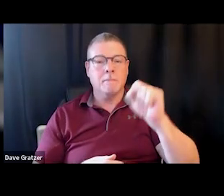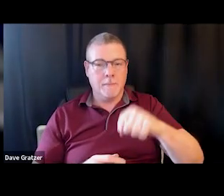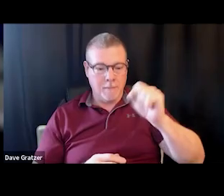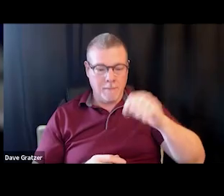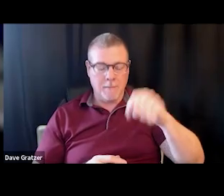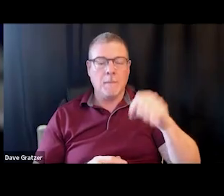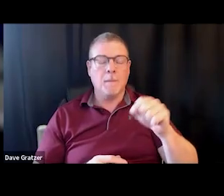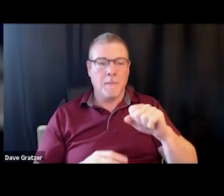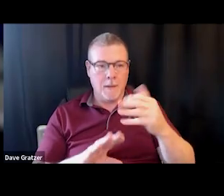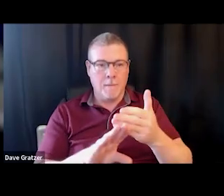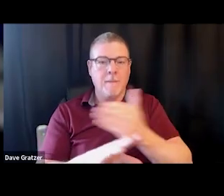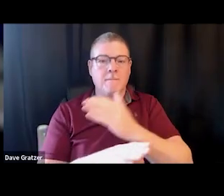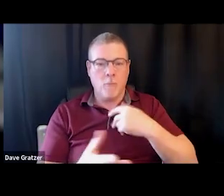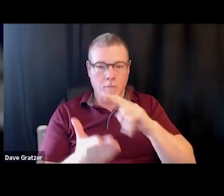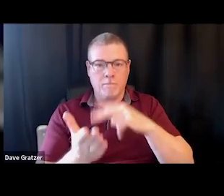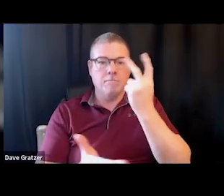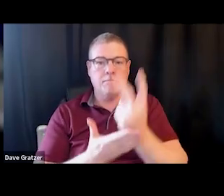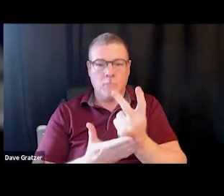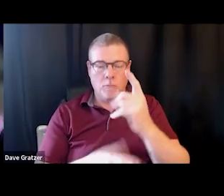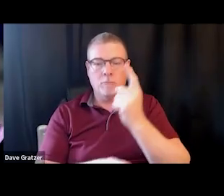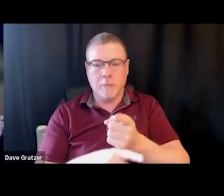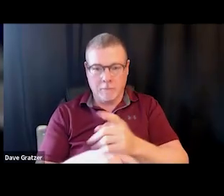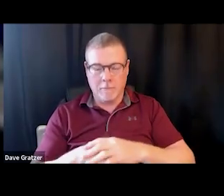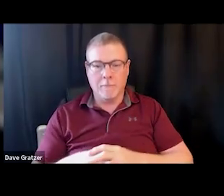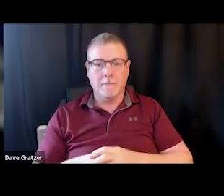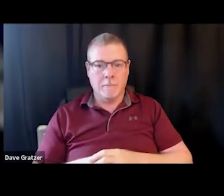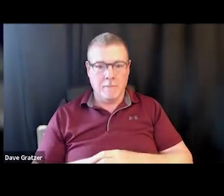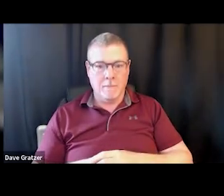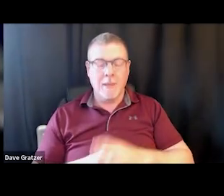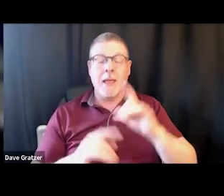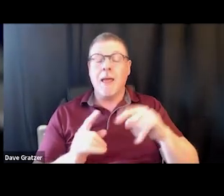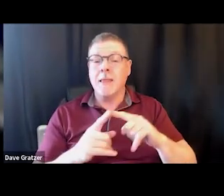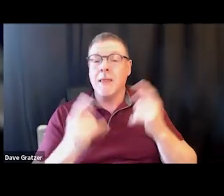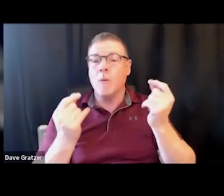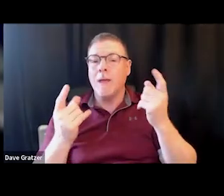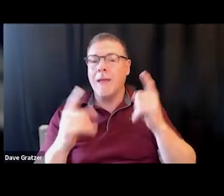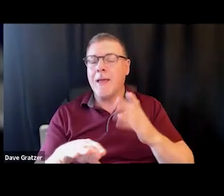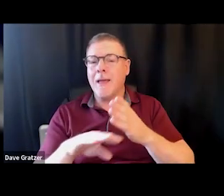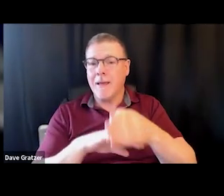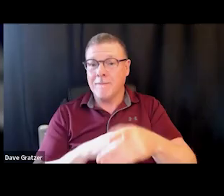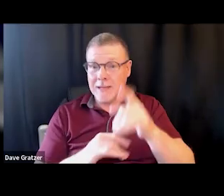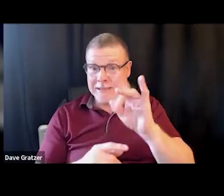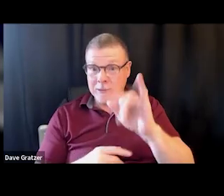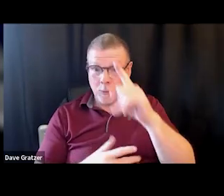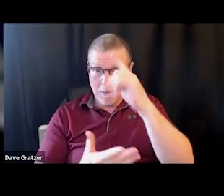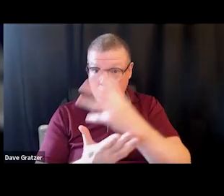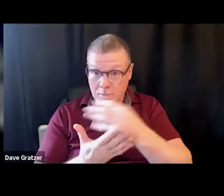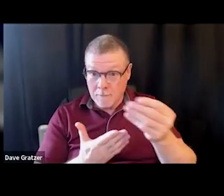[Richard] Sí, eso fue antes de que me cayera. Después de tu lesión cerebral, ¿tuviste pérdida de conciencia en algún momento?